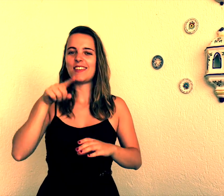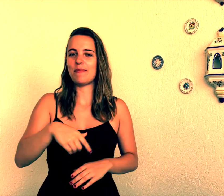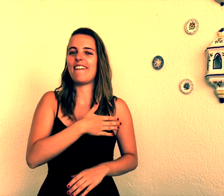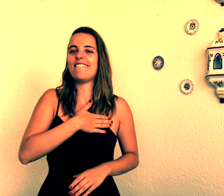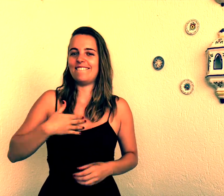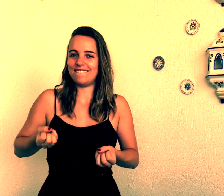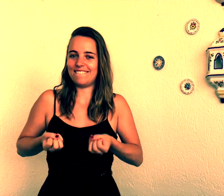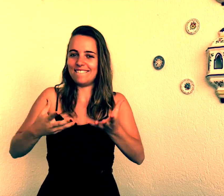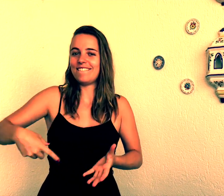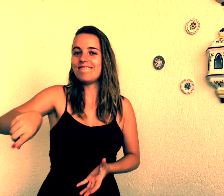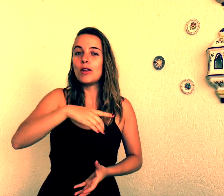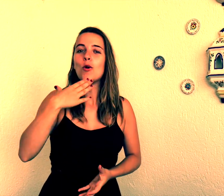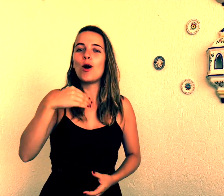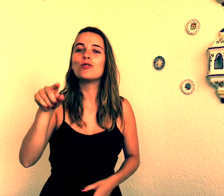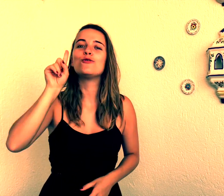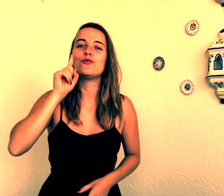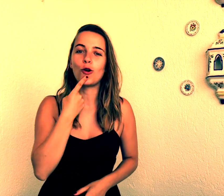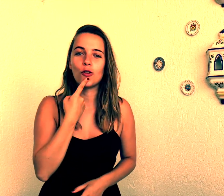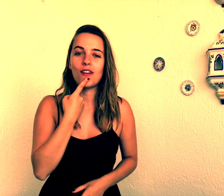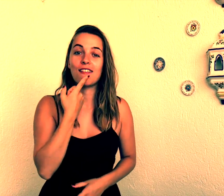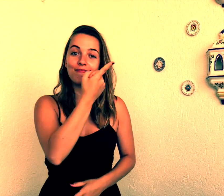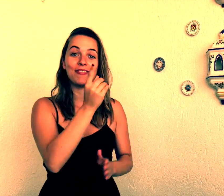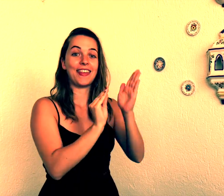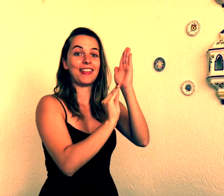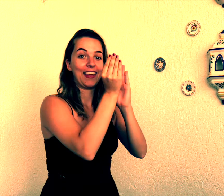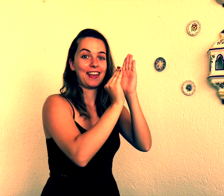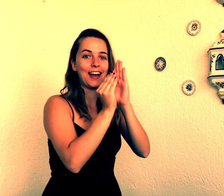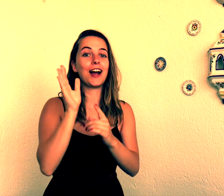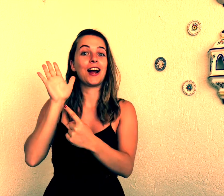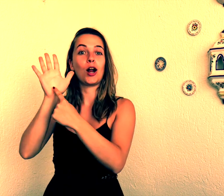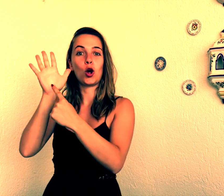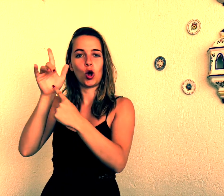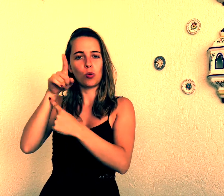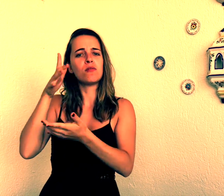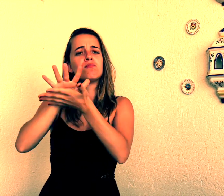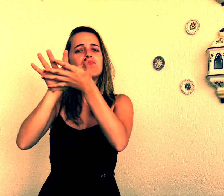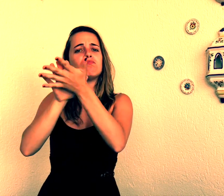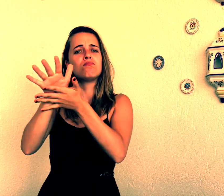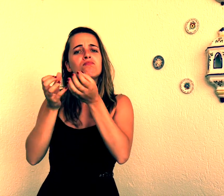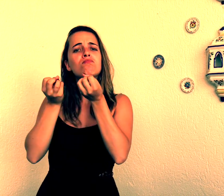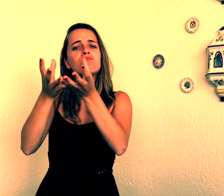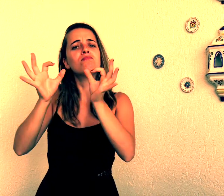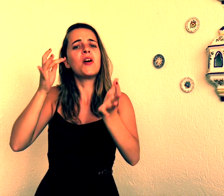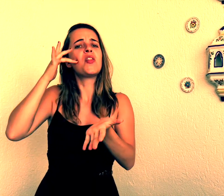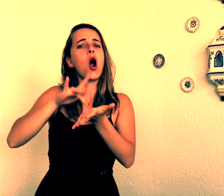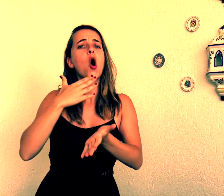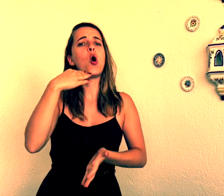un mensaje acerca de la Juventud Sorda, al igual que el CJE e INJUVE: reivindicamos el derecho a ser persona joven en España.